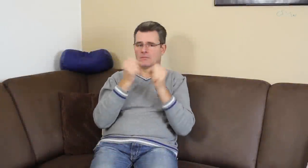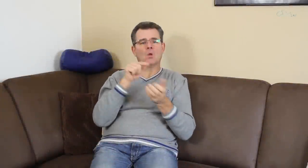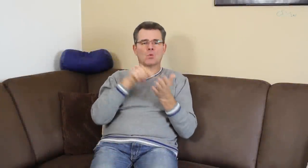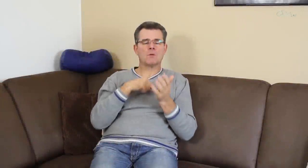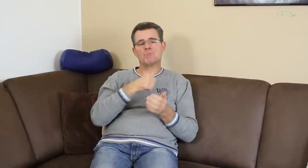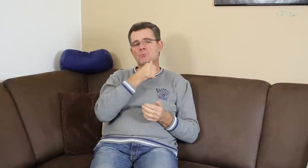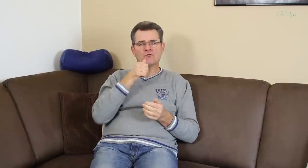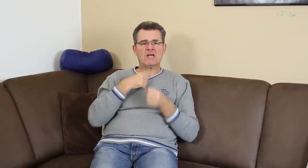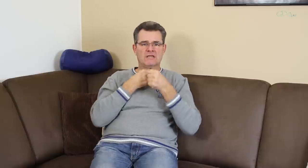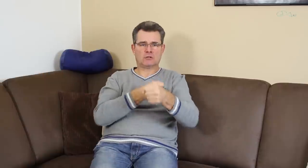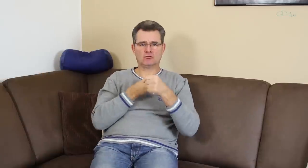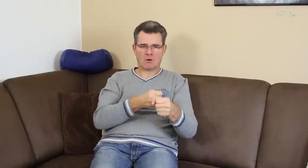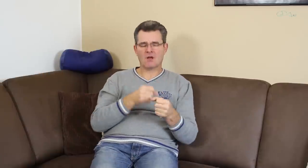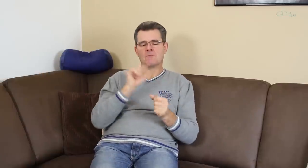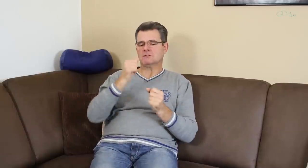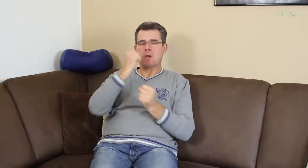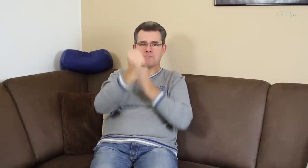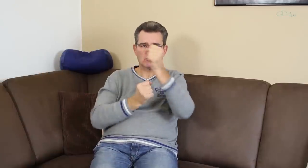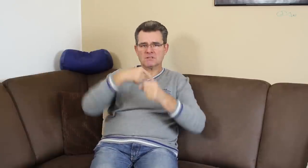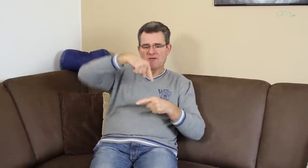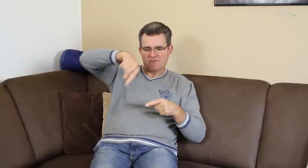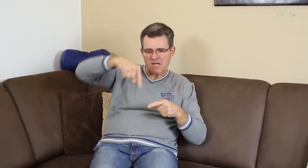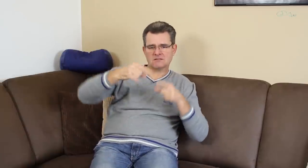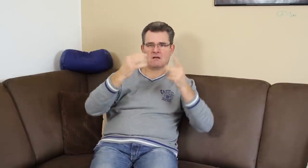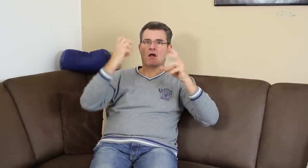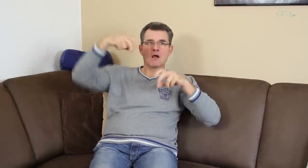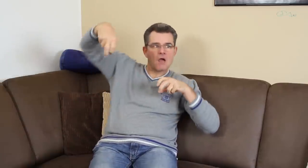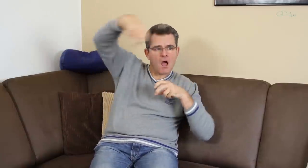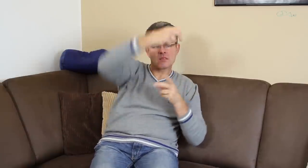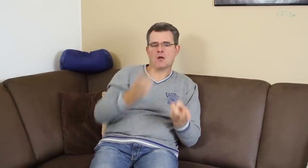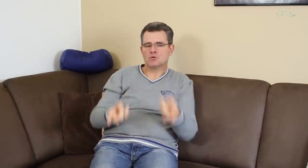Ich kann nicht mehr arbeiten, denn ich bin von Beruf Tischler. Das bedeutet, Maschinen, Fräse, Kran, Hebebank.